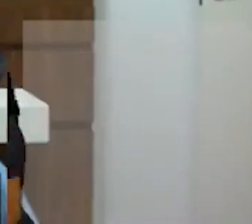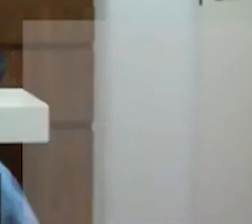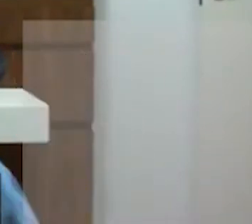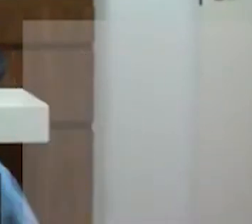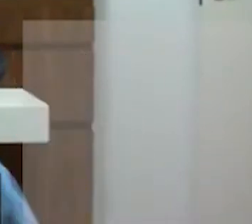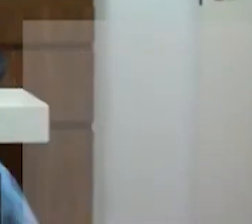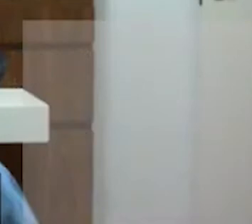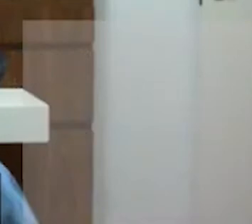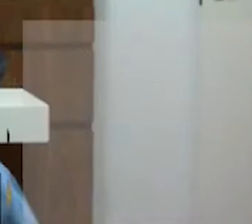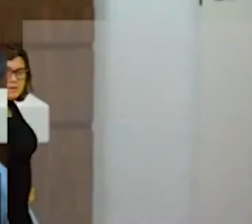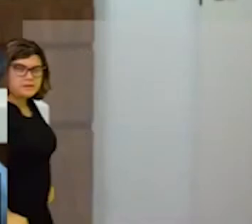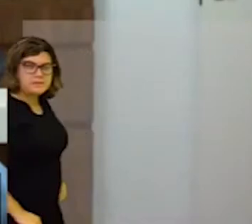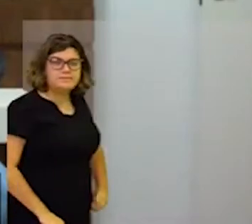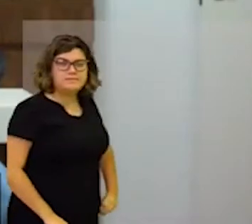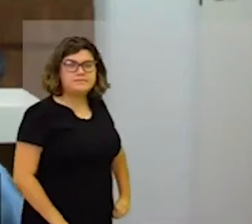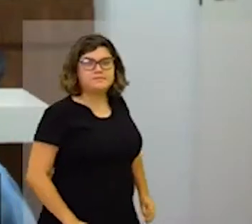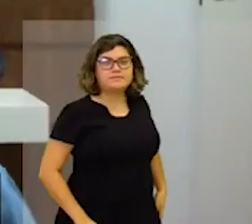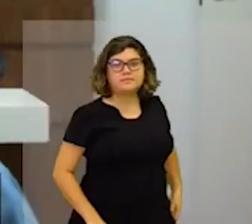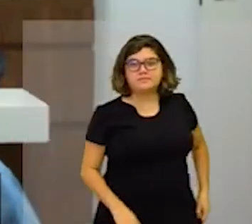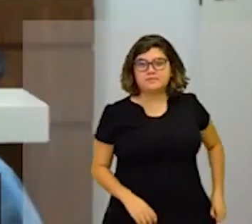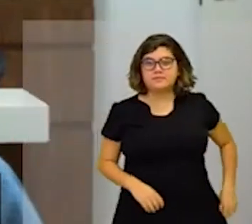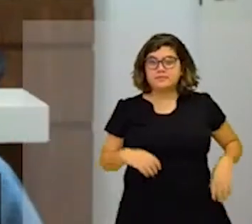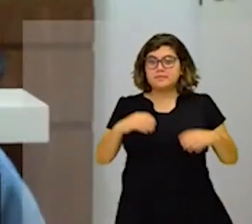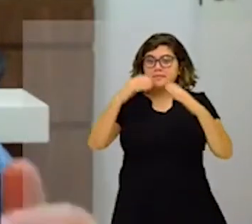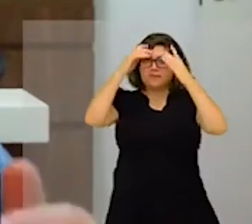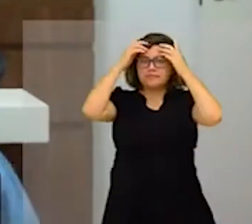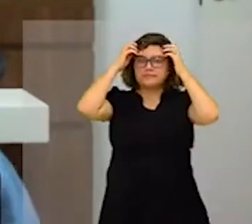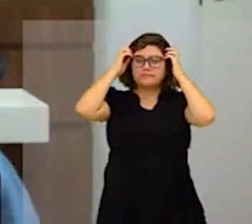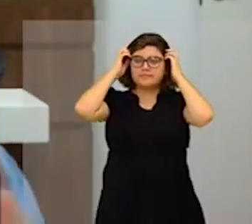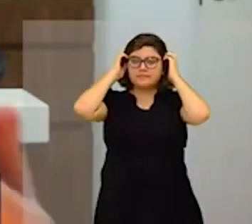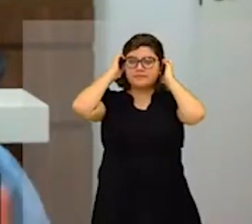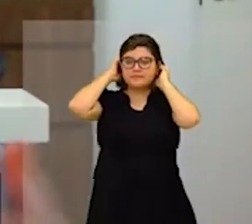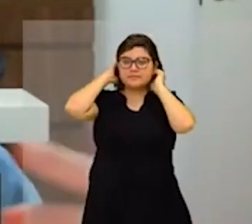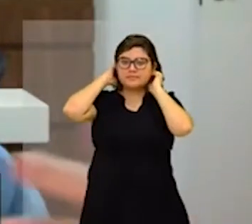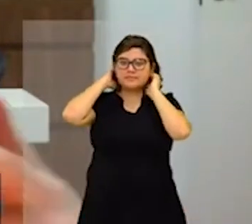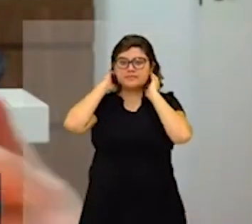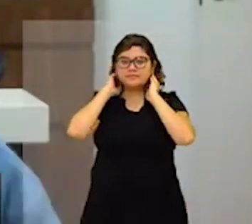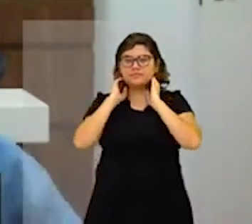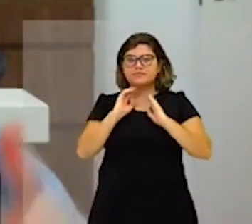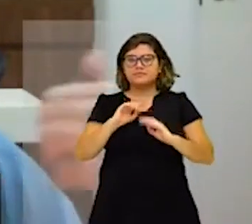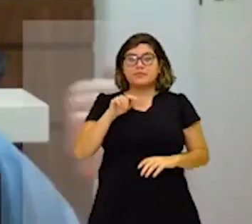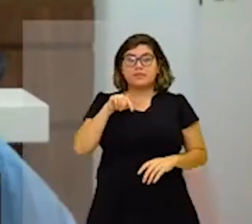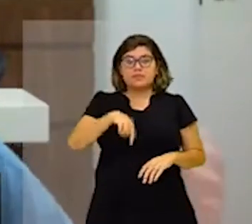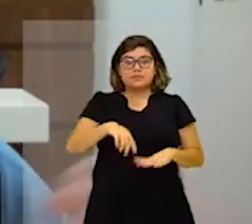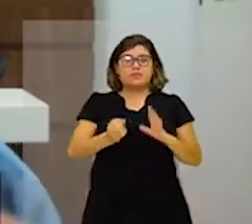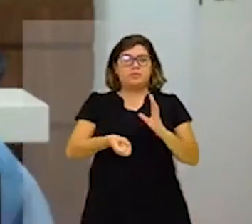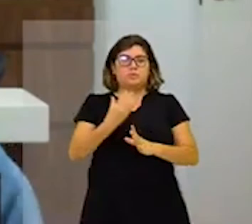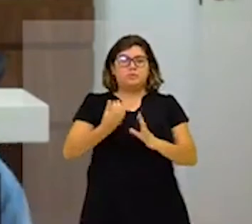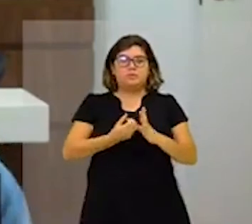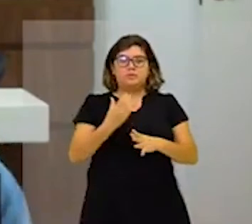de comunicação democrática normas eventualmente E essas são ficou cruzada também com a reapropriação